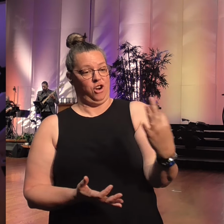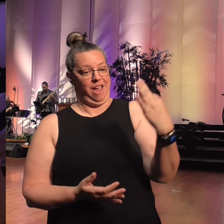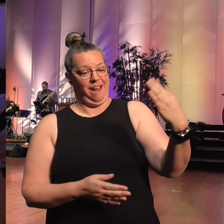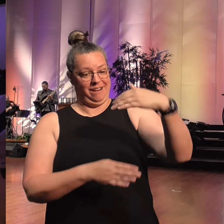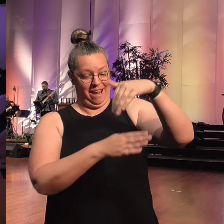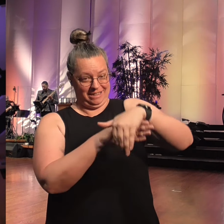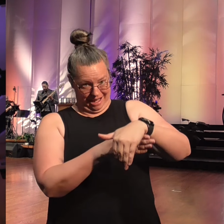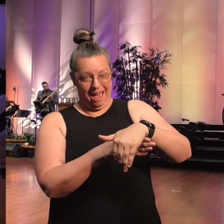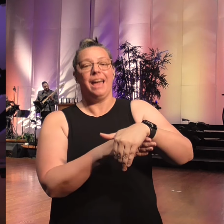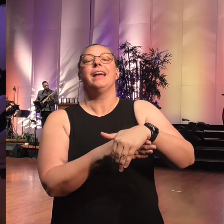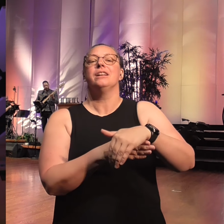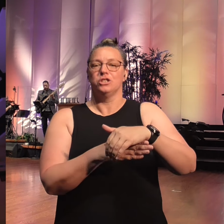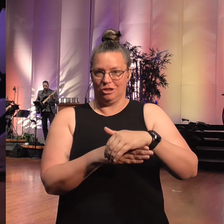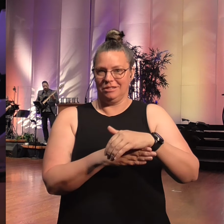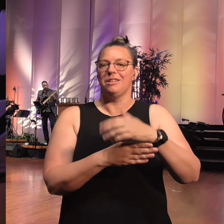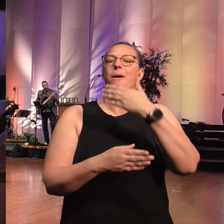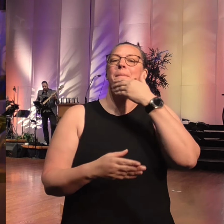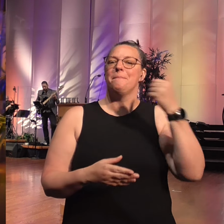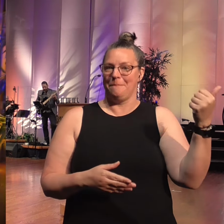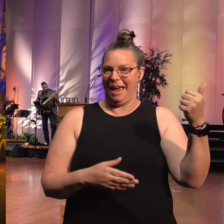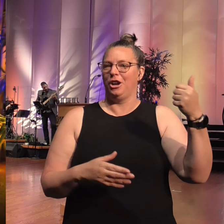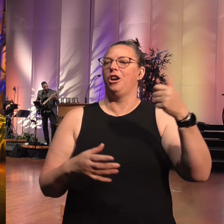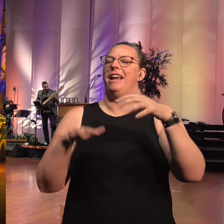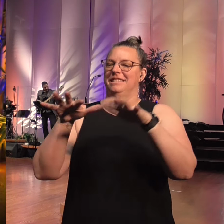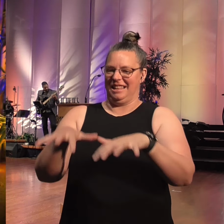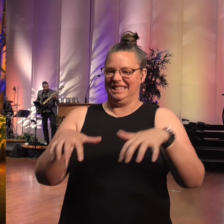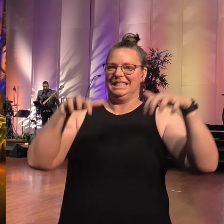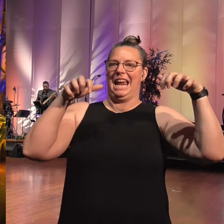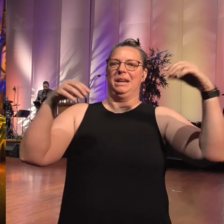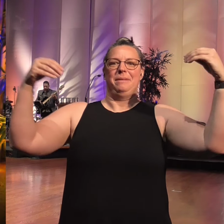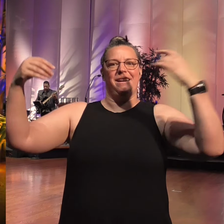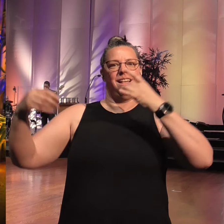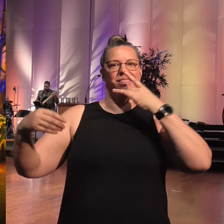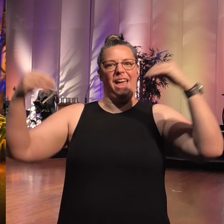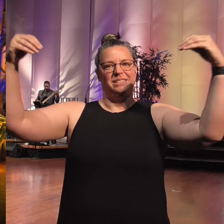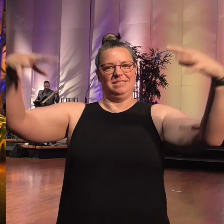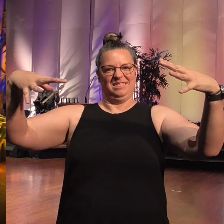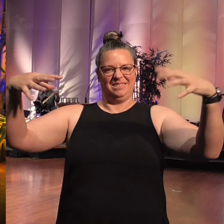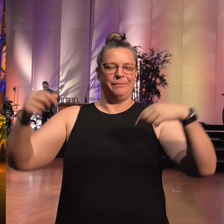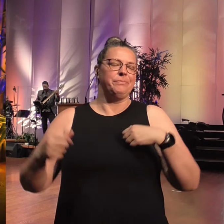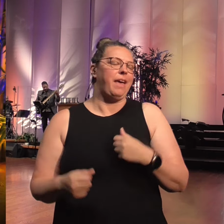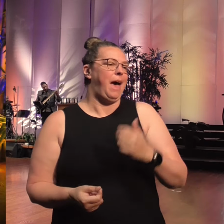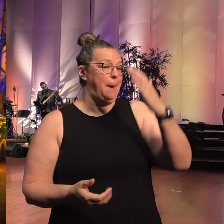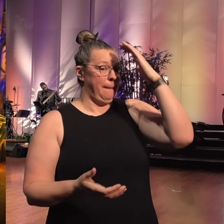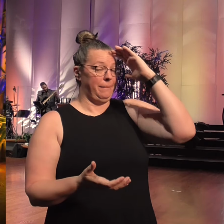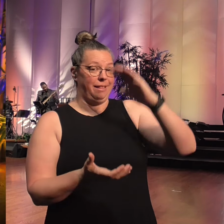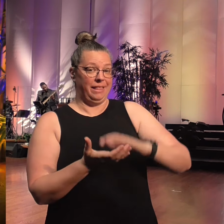estadio de la vida Creo que amas a quien amas No hay nada de lo que debas avergonzarte